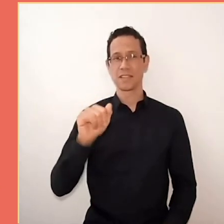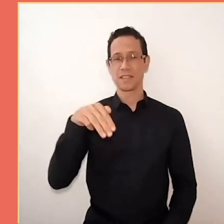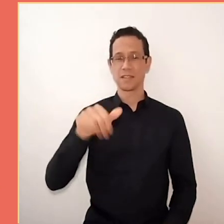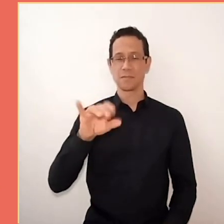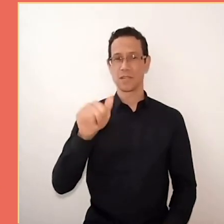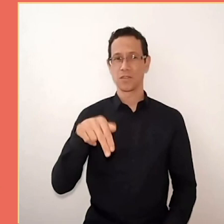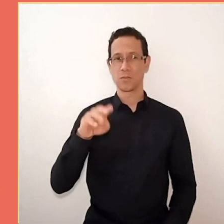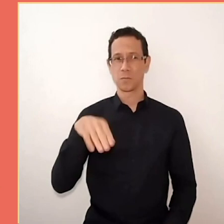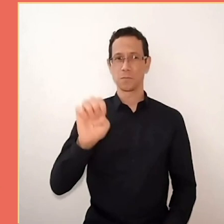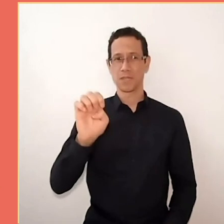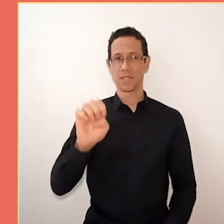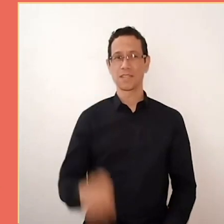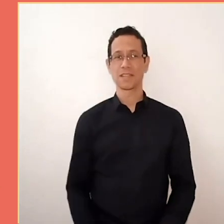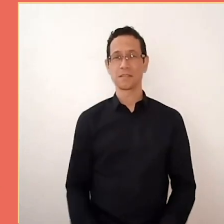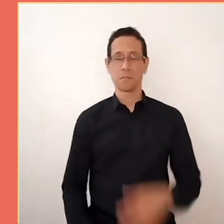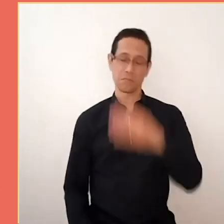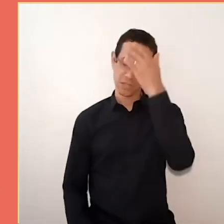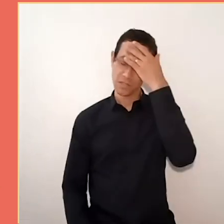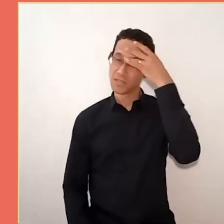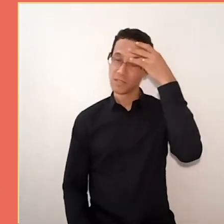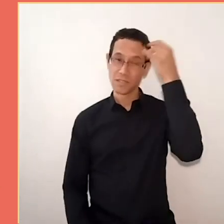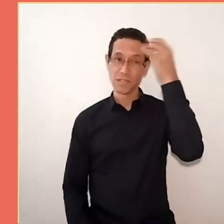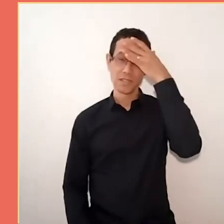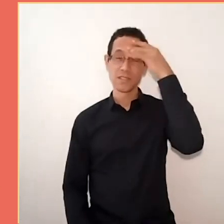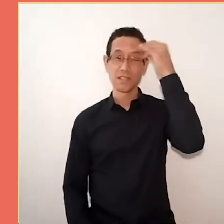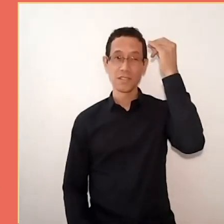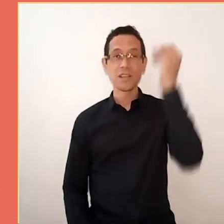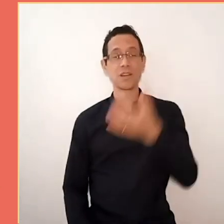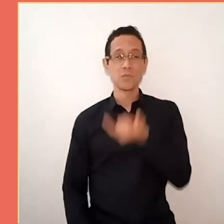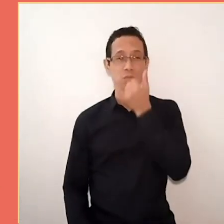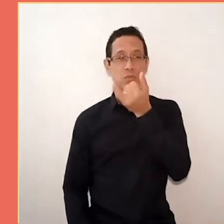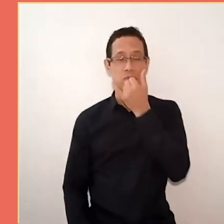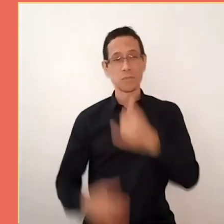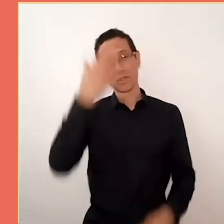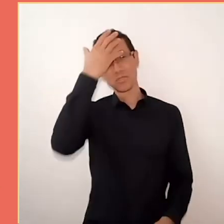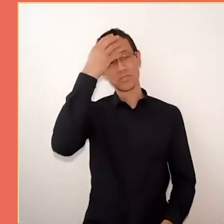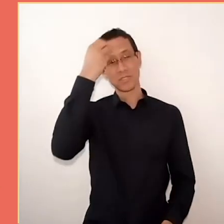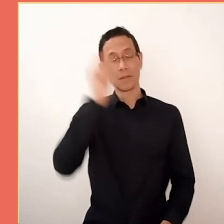Eu não sei se eu esqueci de alguém, se eu esqueci de alguém vocês me desculpam, mas eu acho que está todo mundo aqui.